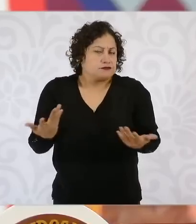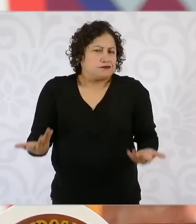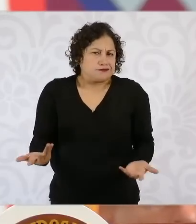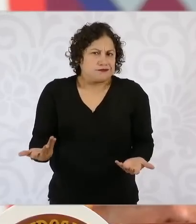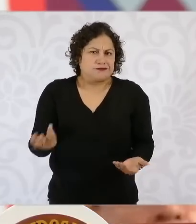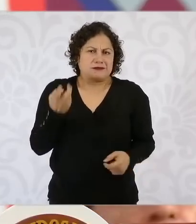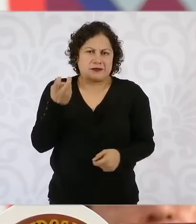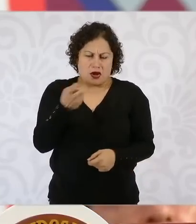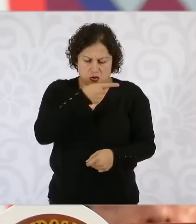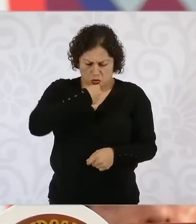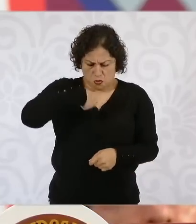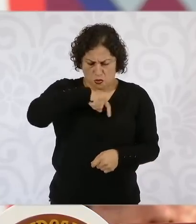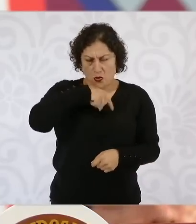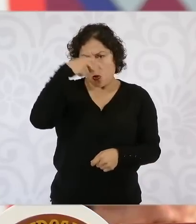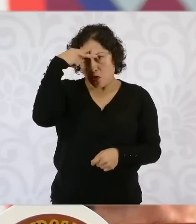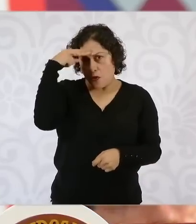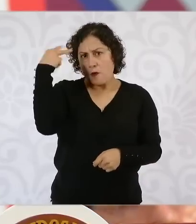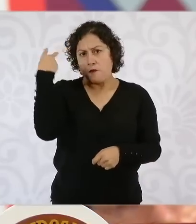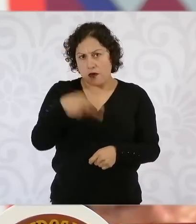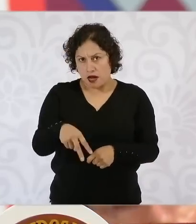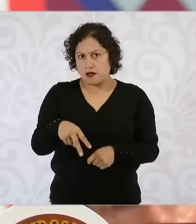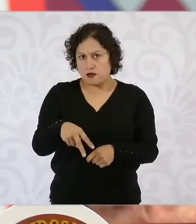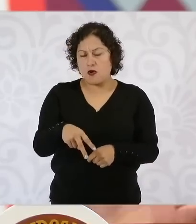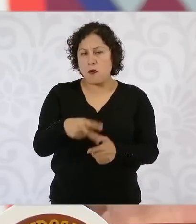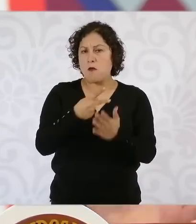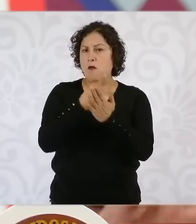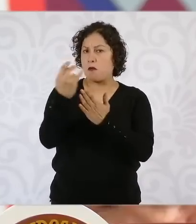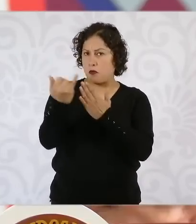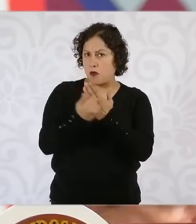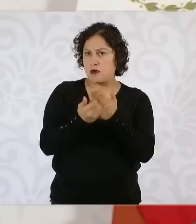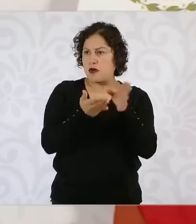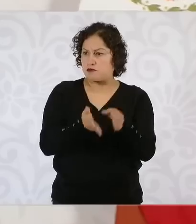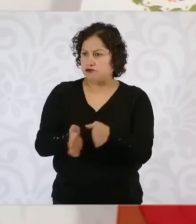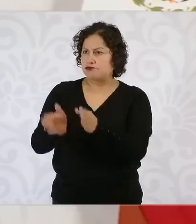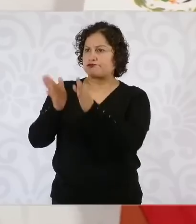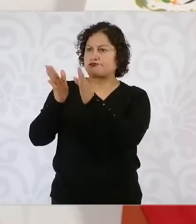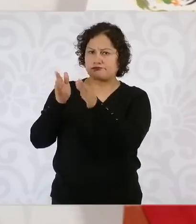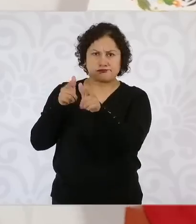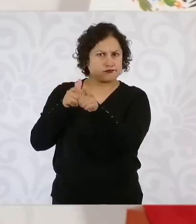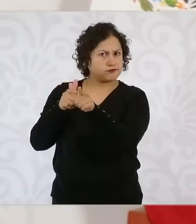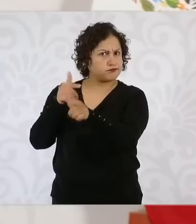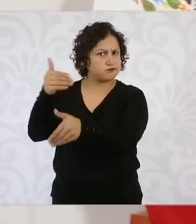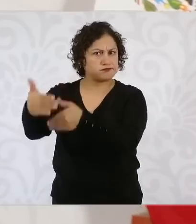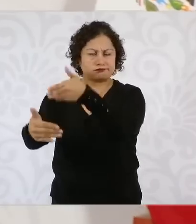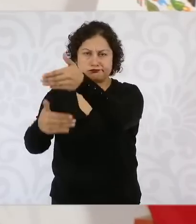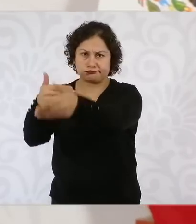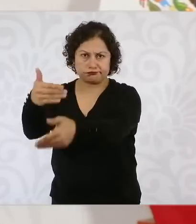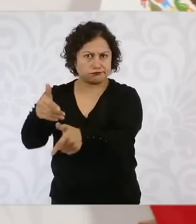en este proyecto y ahora pues la verdad es que creo que es muy importante que se hayan puesto